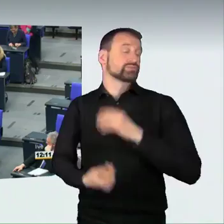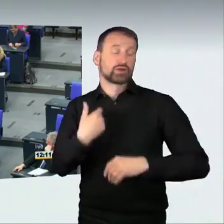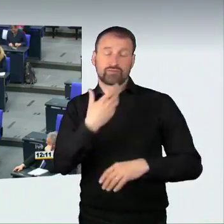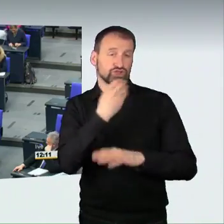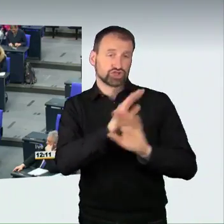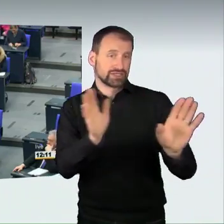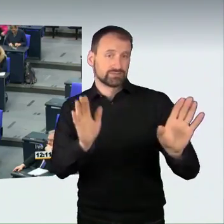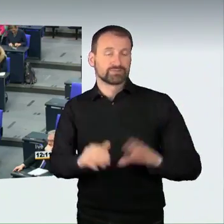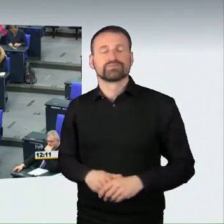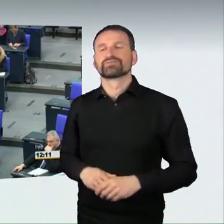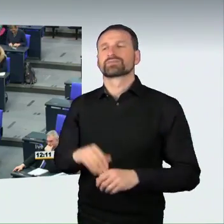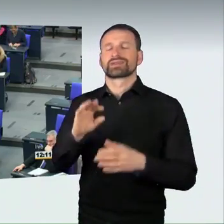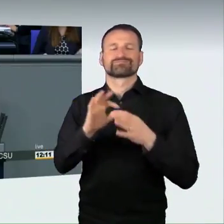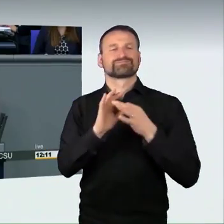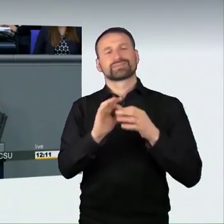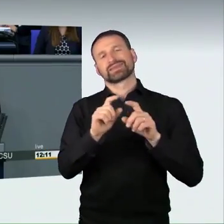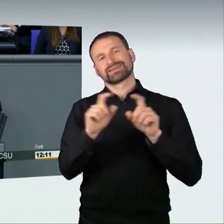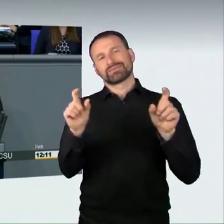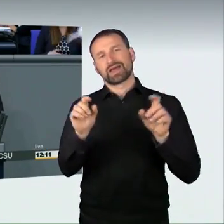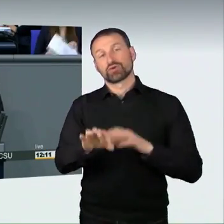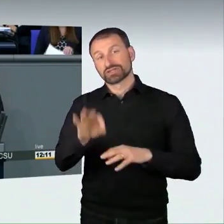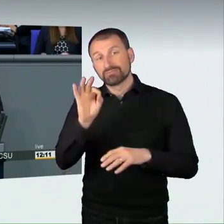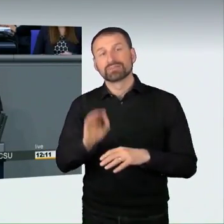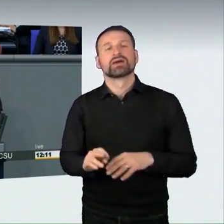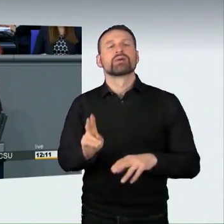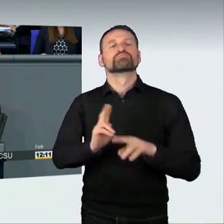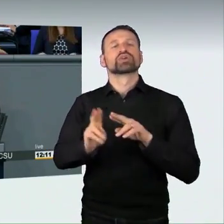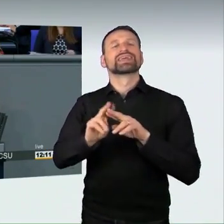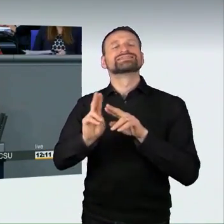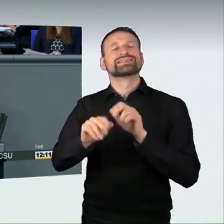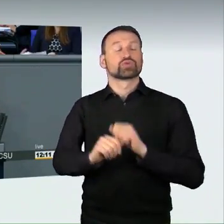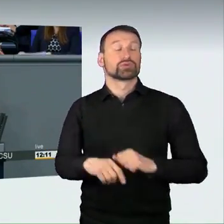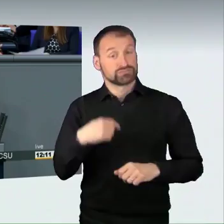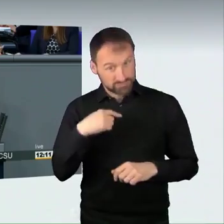Die umfassende Modernisierung ist eine weitere Ausnahme, die wir bei der Mietpreisbremse vorgesehen haben. Ich möchte